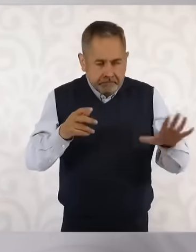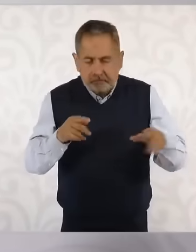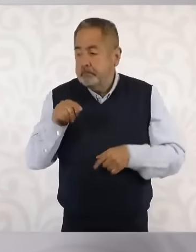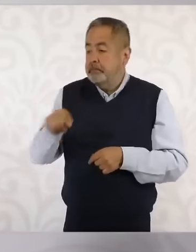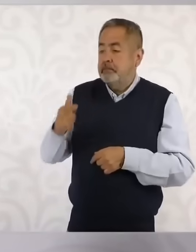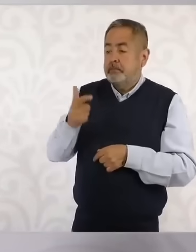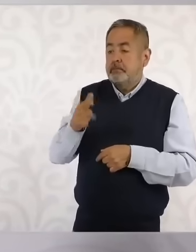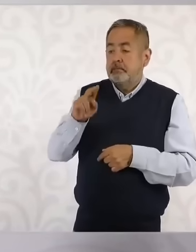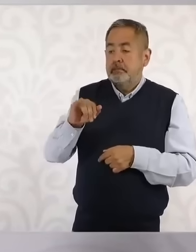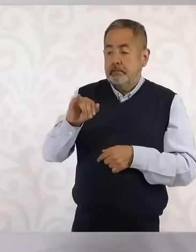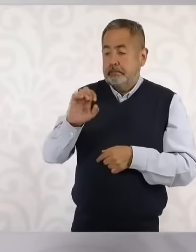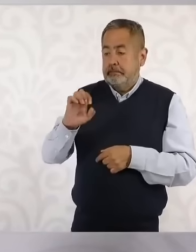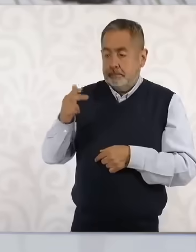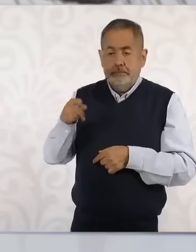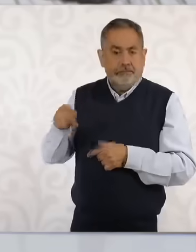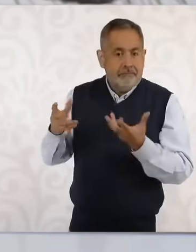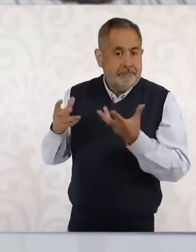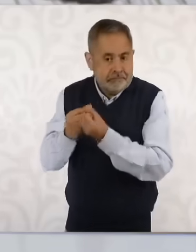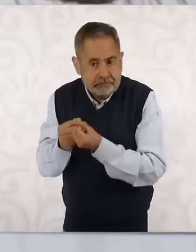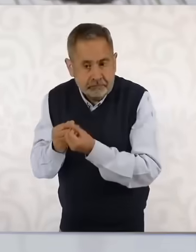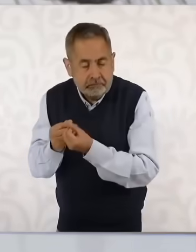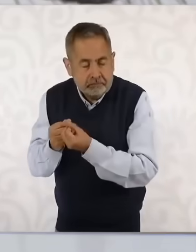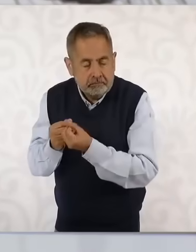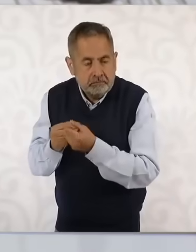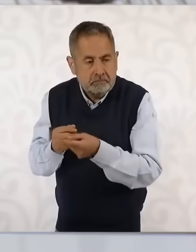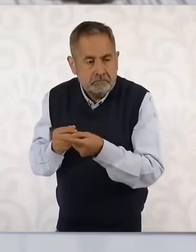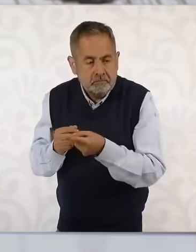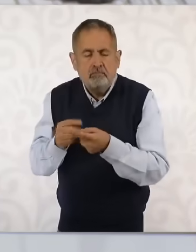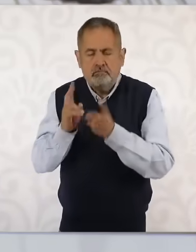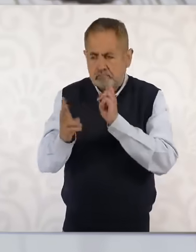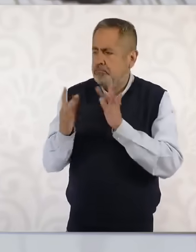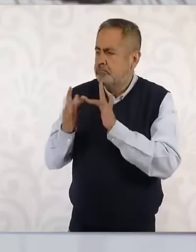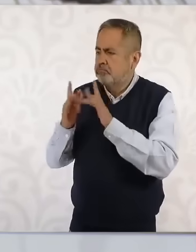a hablar con ellos. Fue lo que yo me comprometí con los padres y madres de Yotsinapa. Se va a